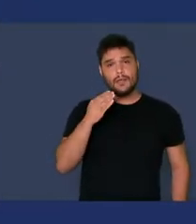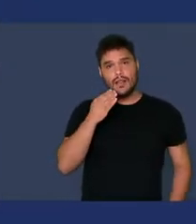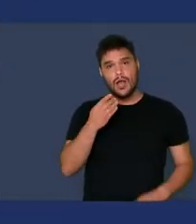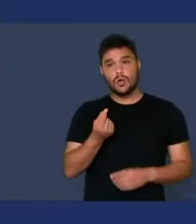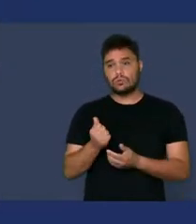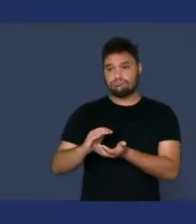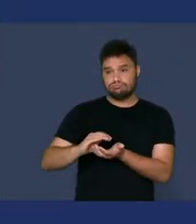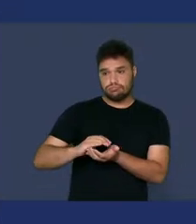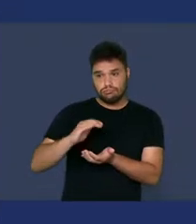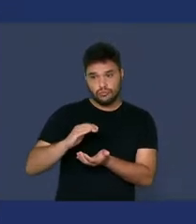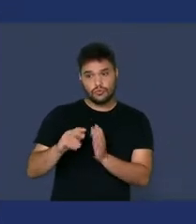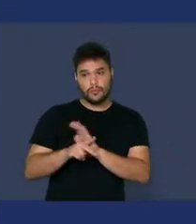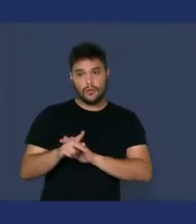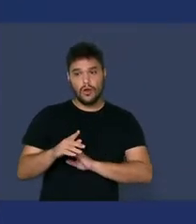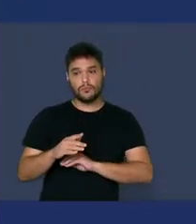AUDIOVISUAL E 1,65 BILHÃO DO FUNDO NACIONAL DE CULTURA. SÃ